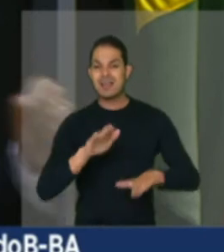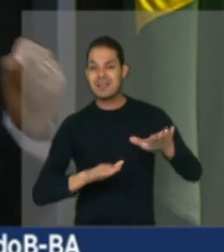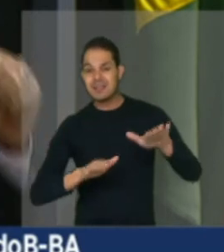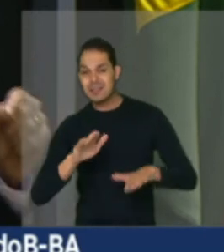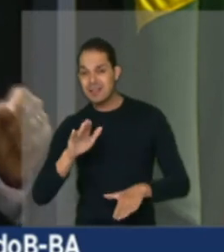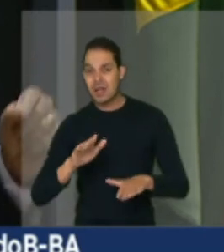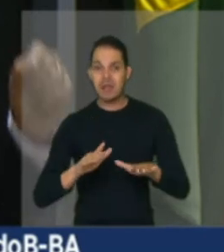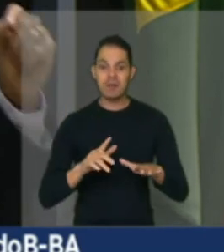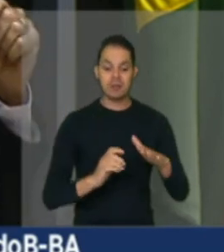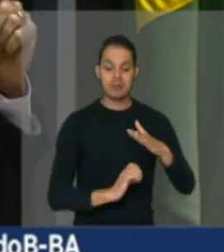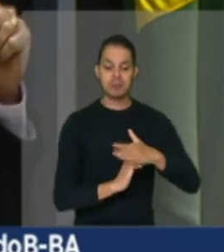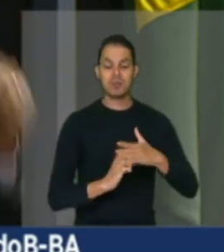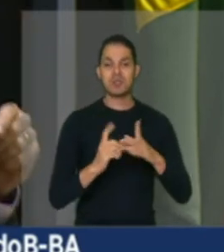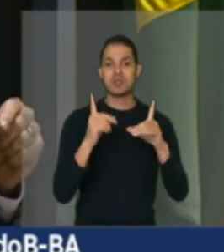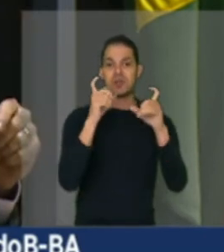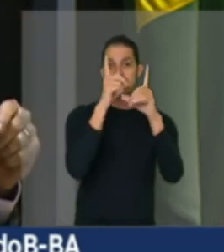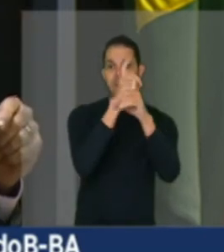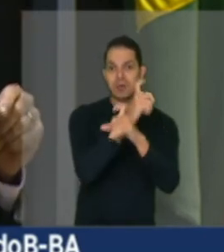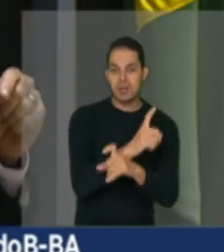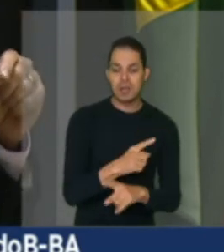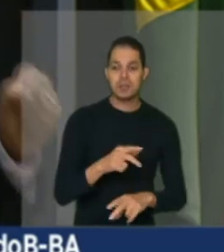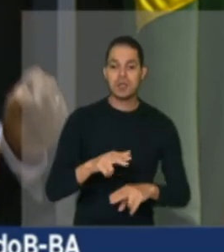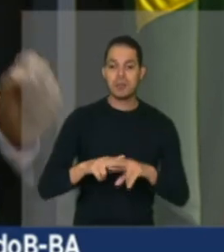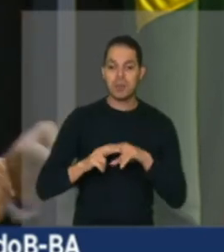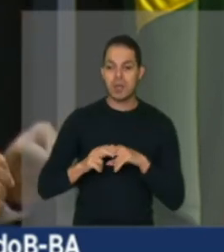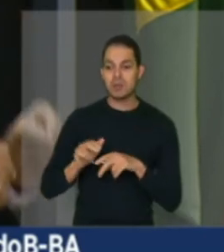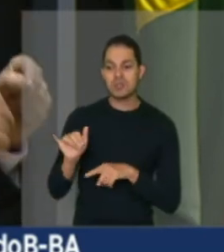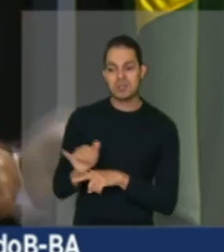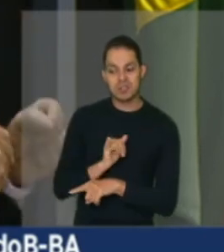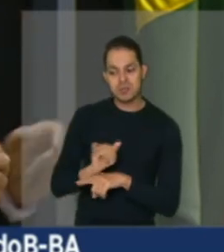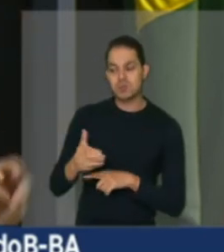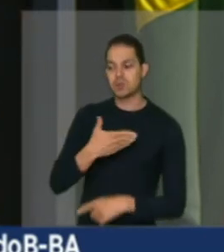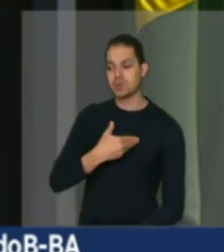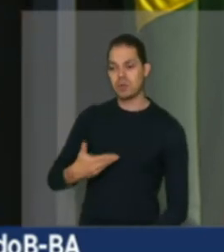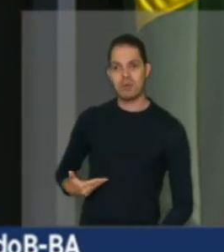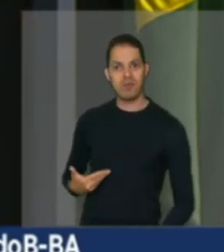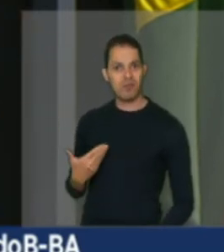TEVE DIFICULDADES FOI POR AÇÃO DE GOVERNOS QUE NÃO CUIDOU BEM DOS CORREIOS,